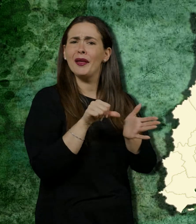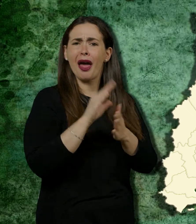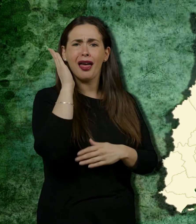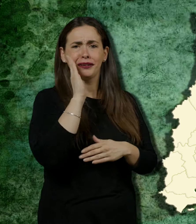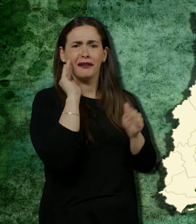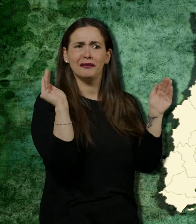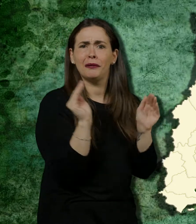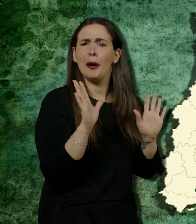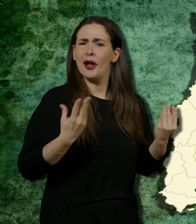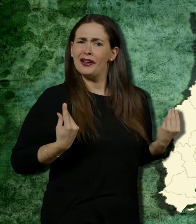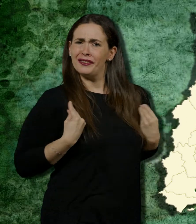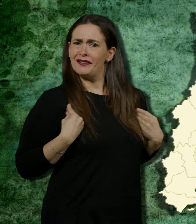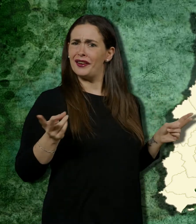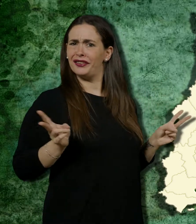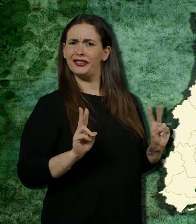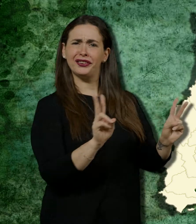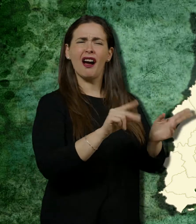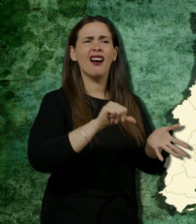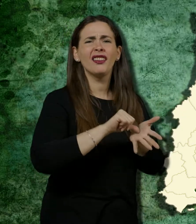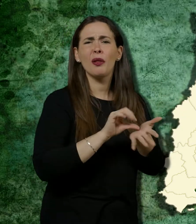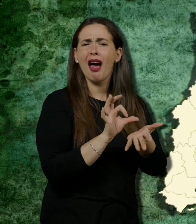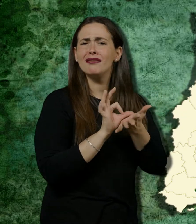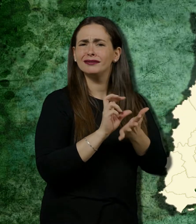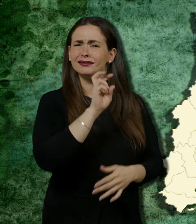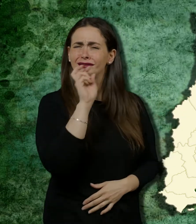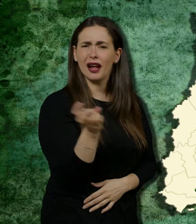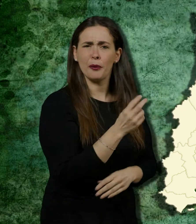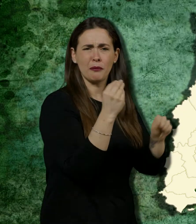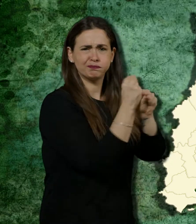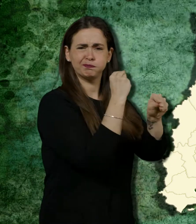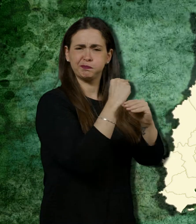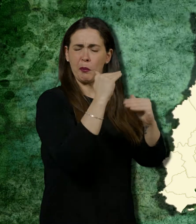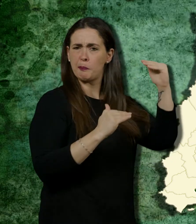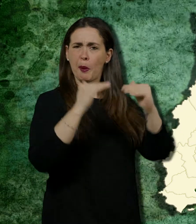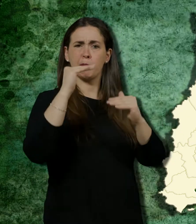El visitant troba una ciutat acollidora i viva, una ciutat de serveis i de contrastos,